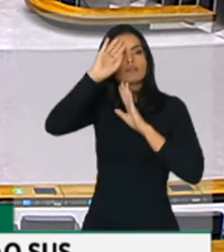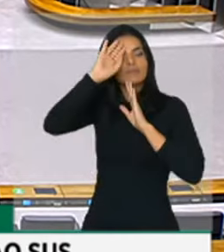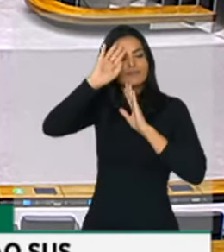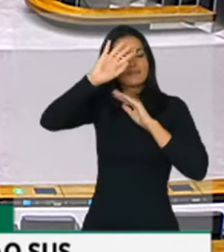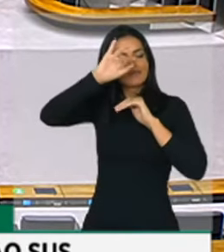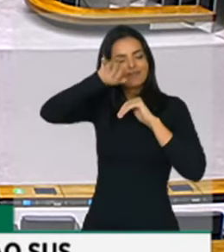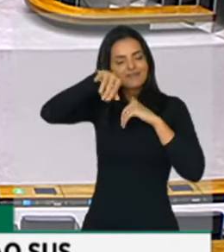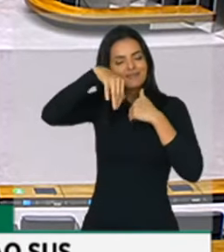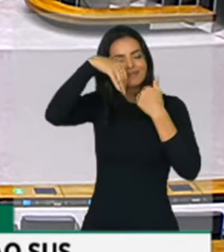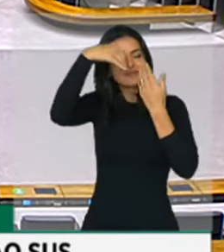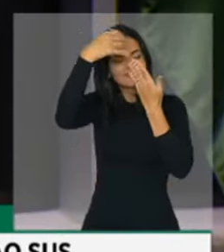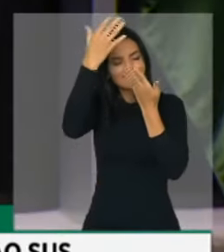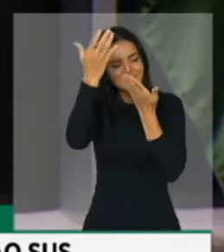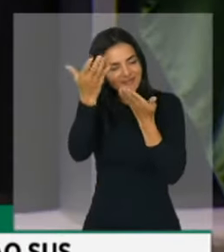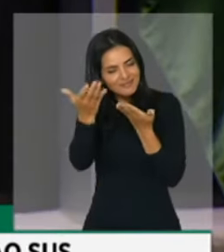EU VEJO PARA RENDER AS MAIS